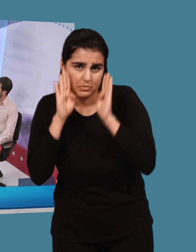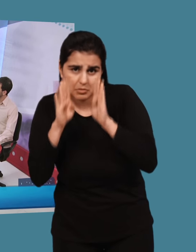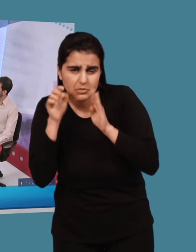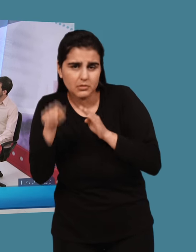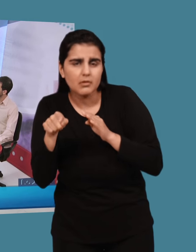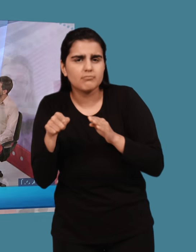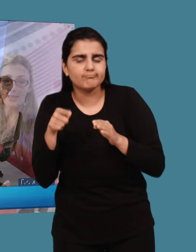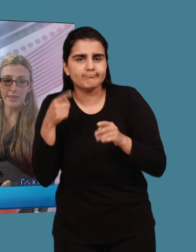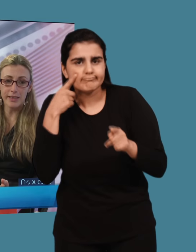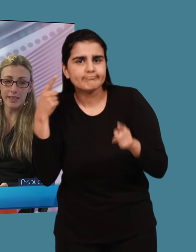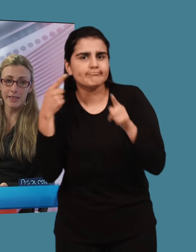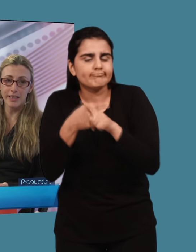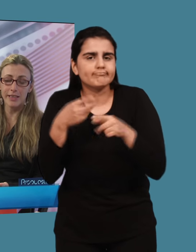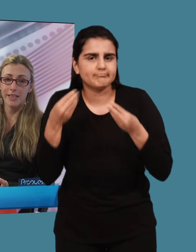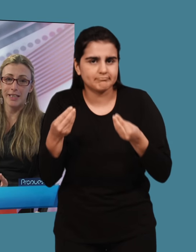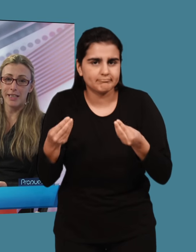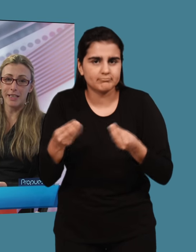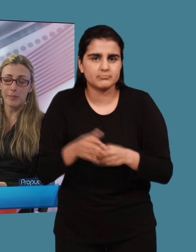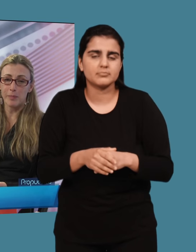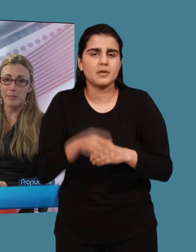De lo que se trata en realidad es de